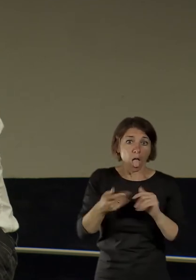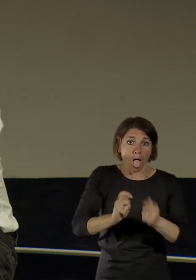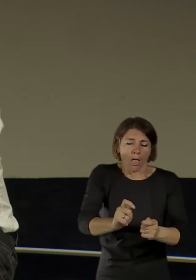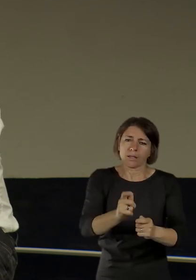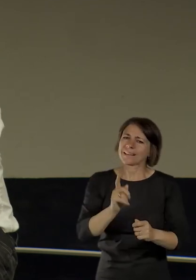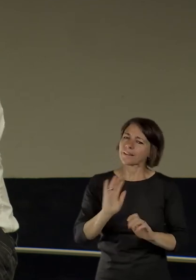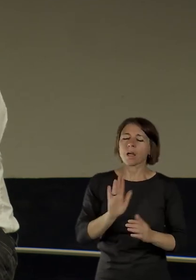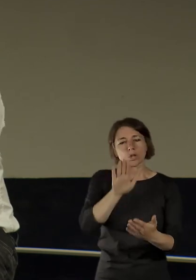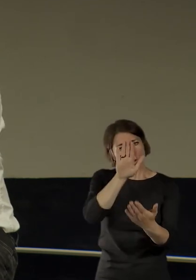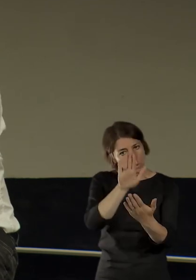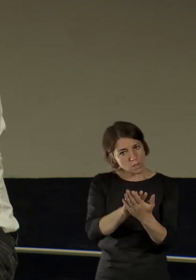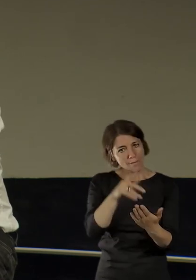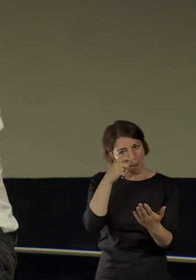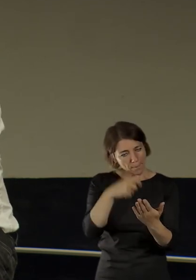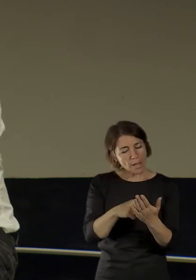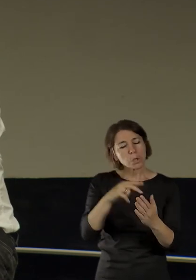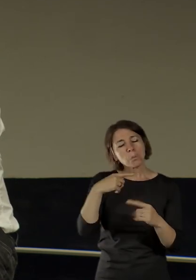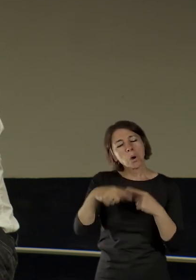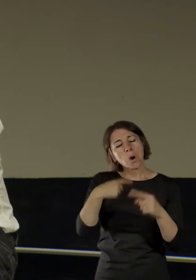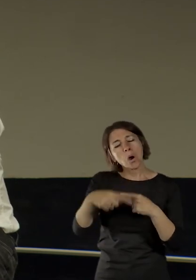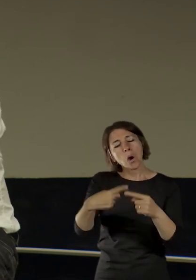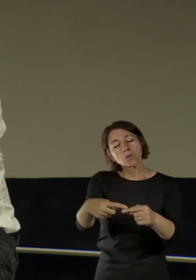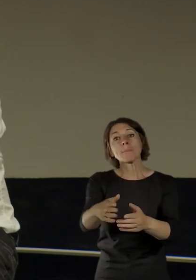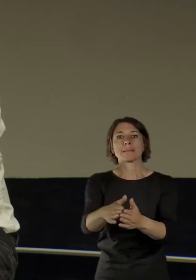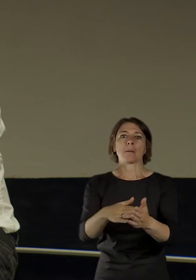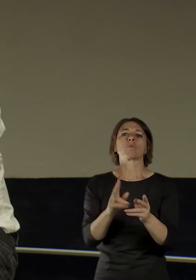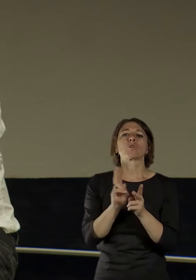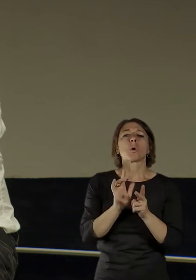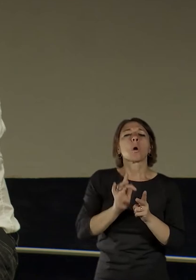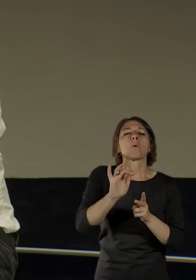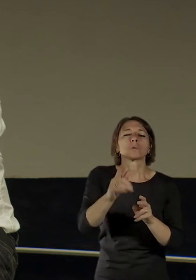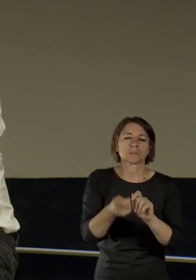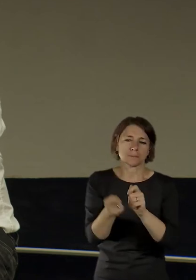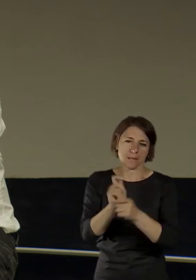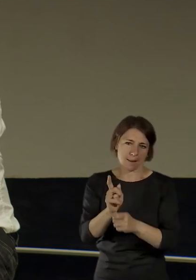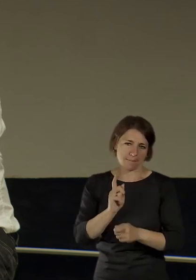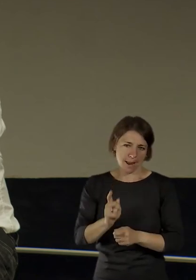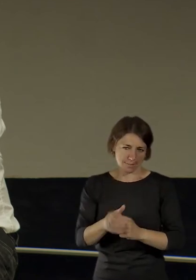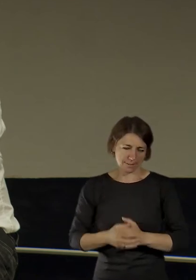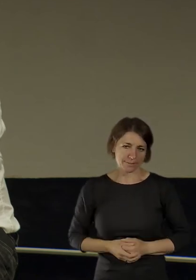v té své platnosti. A vrátím se k té rezervaci. My jsme v tom jednání a potom i v dopisech